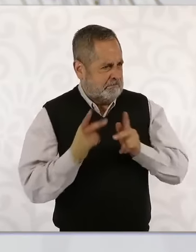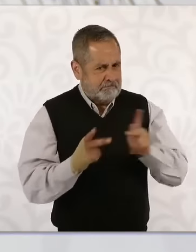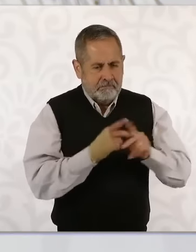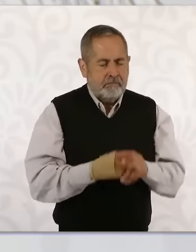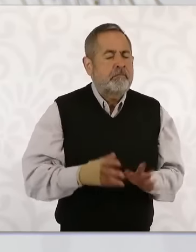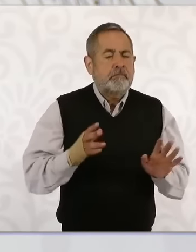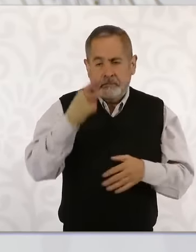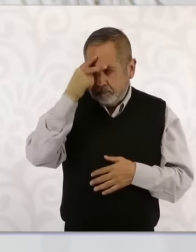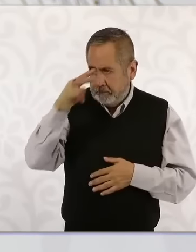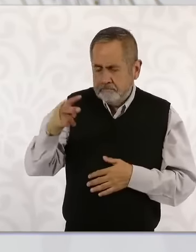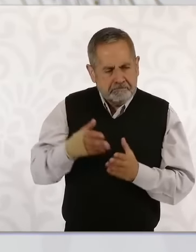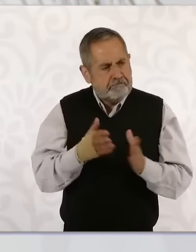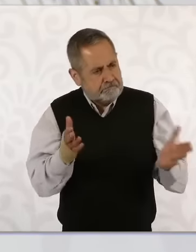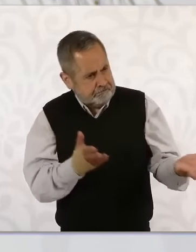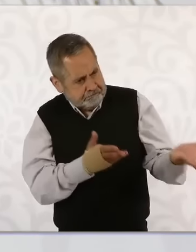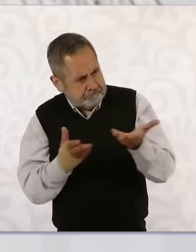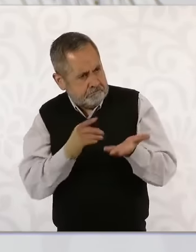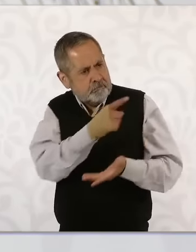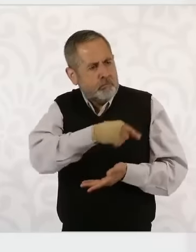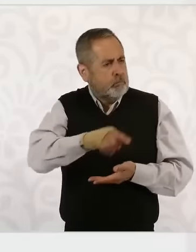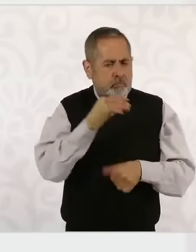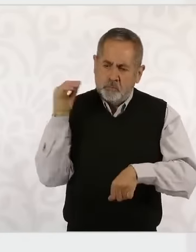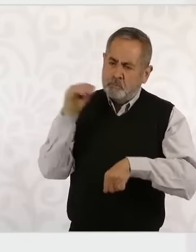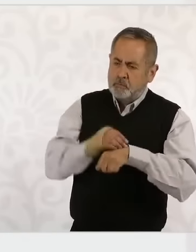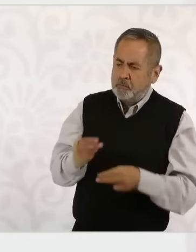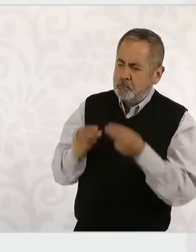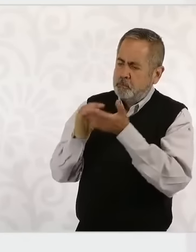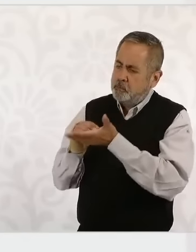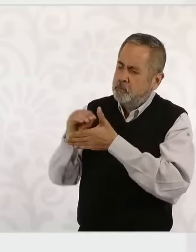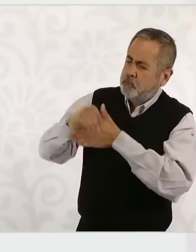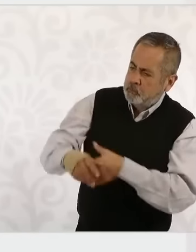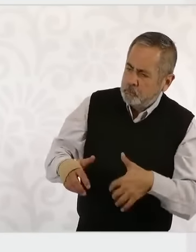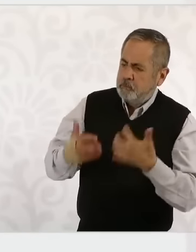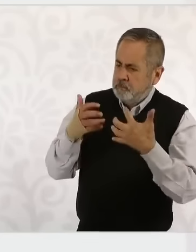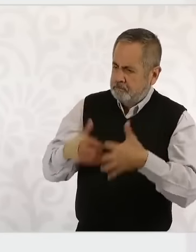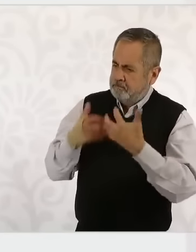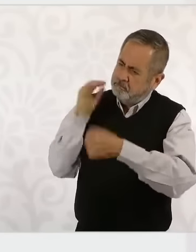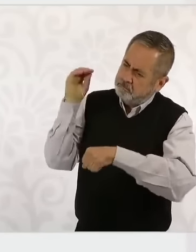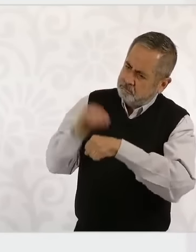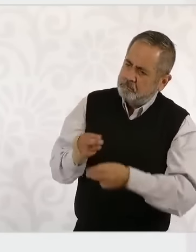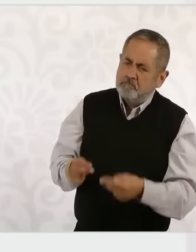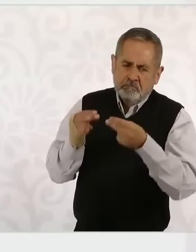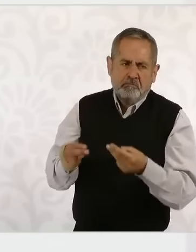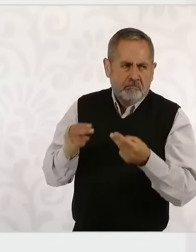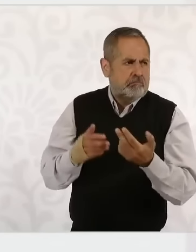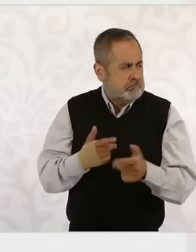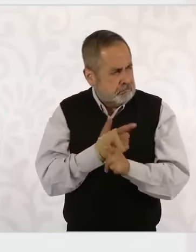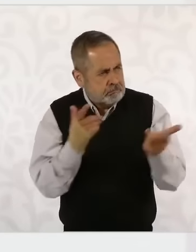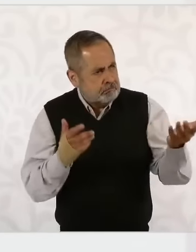a la inversión y todas estas modificaciones que se han hecho no impiden de ninguna manera. Eso